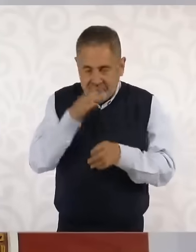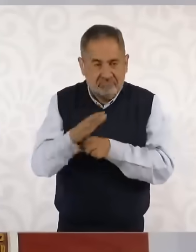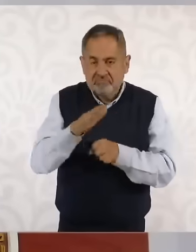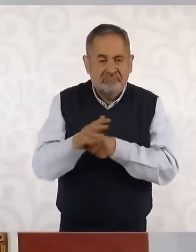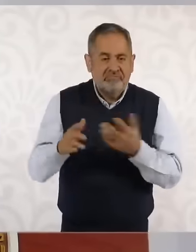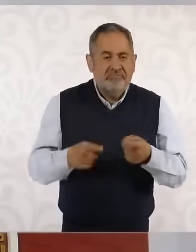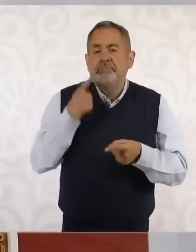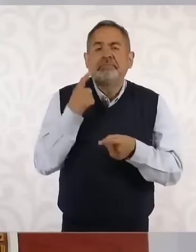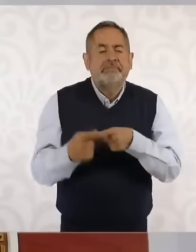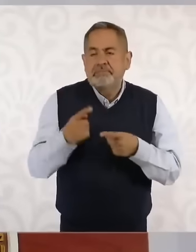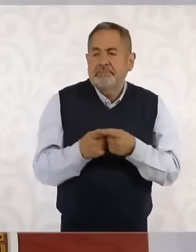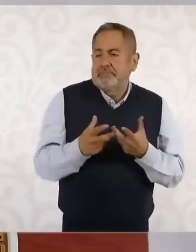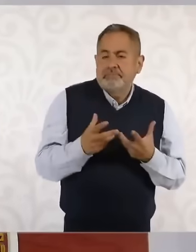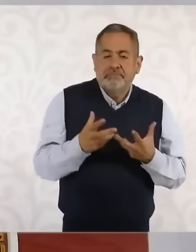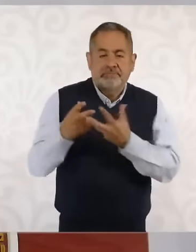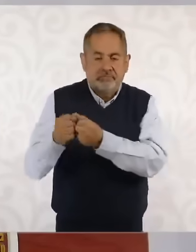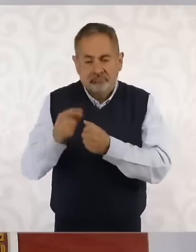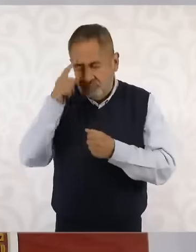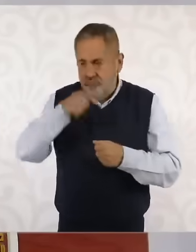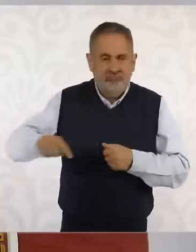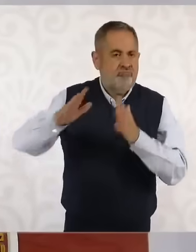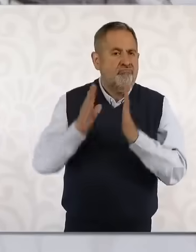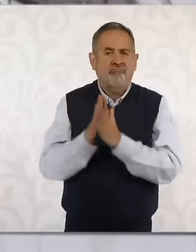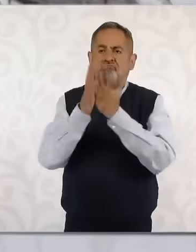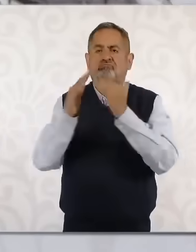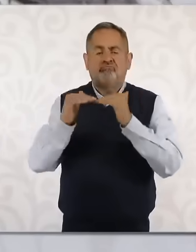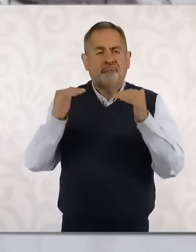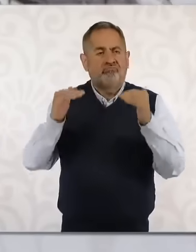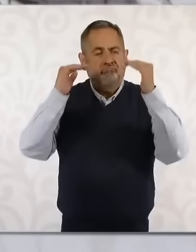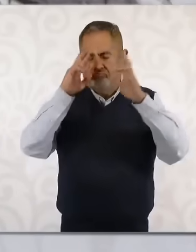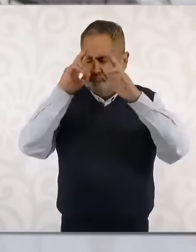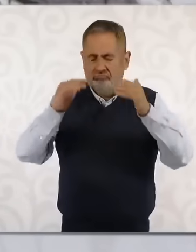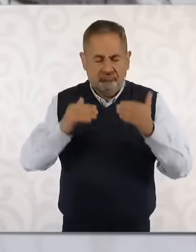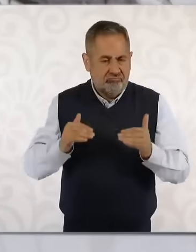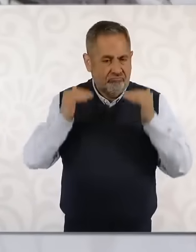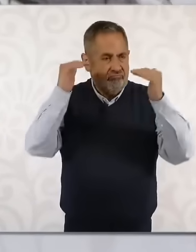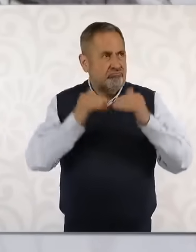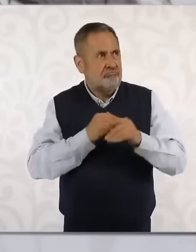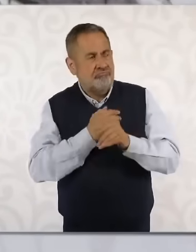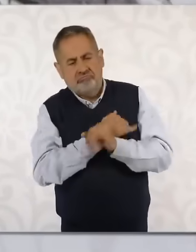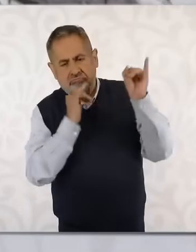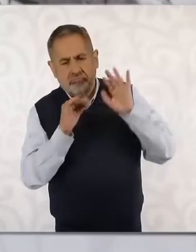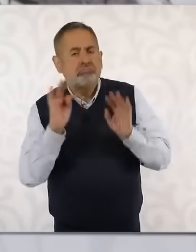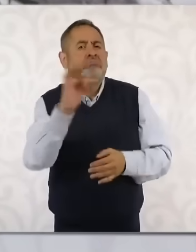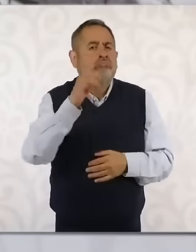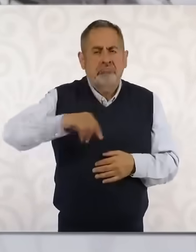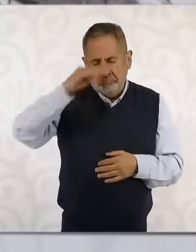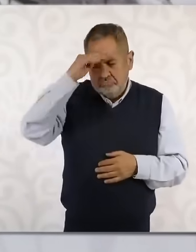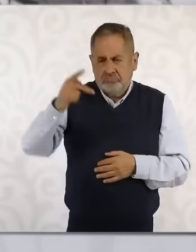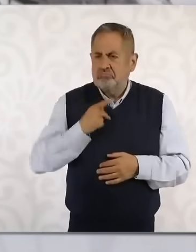¿Quiénes están por la soberanía? Porque pueden no pensar como nosotros,